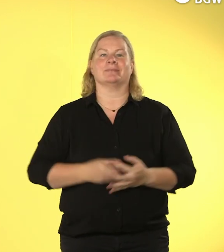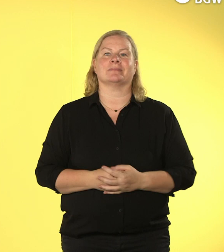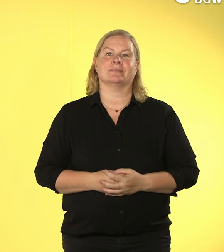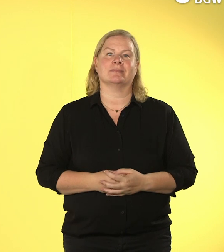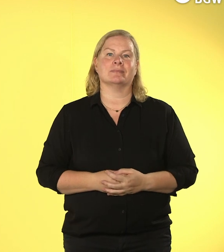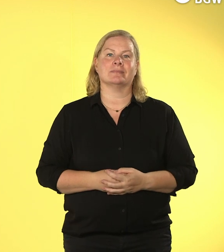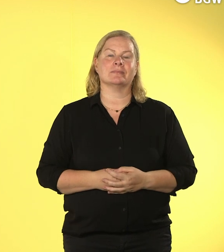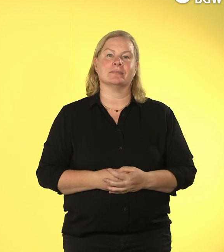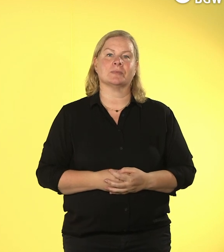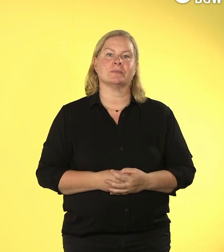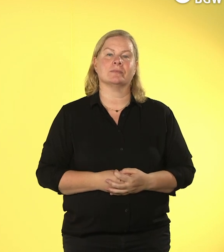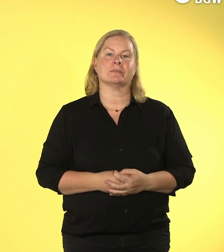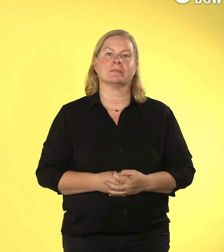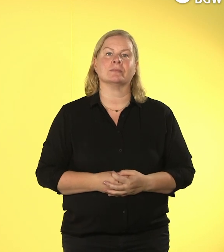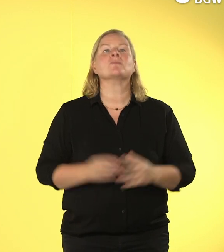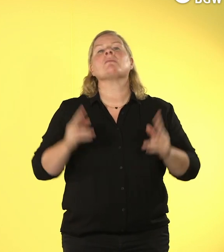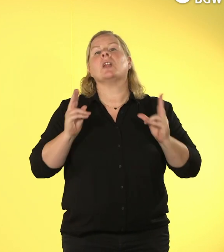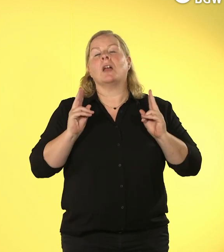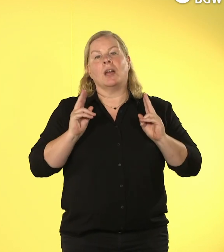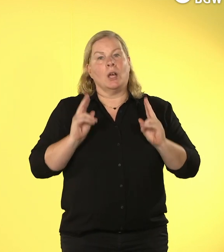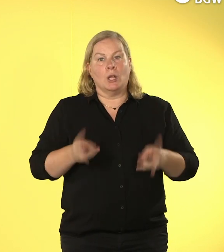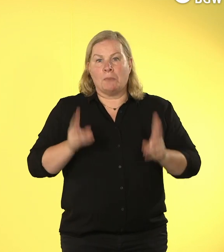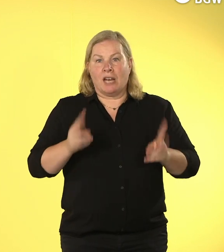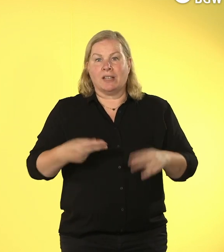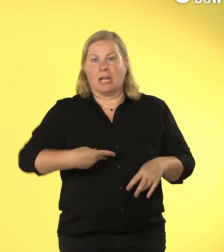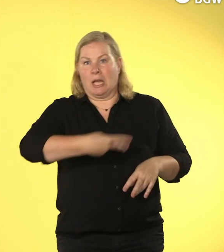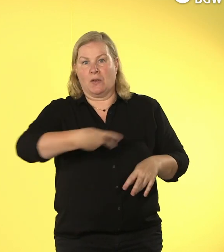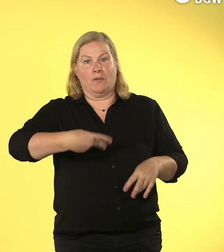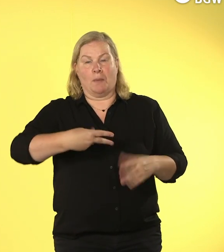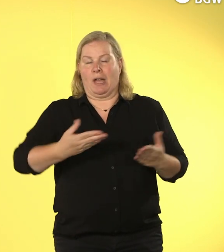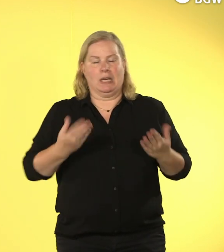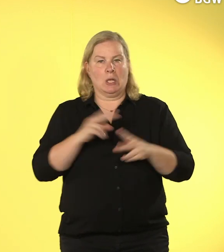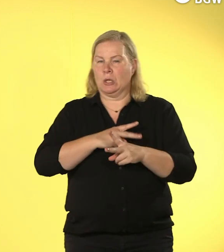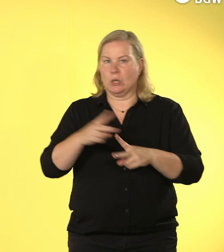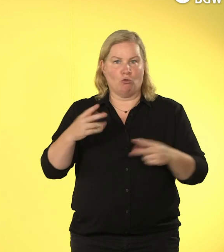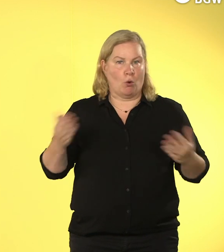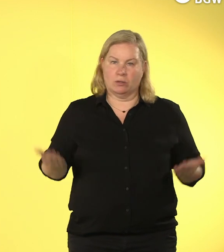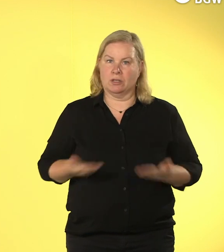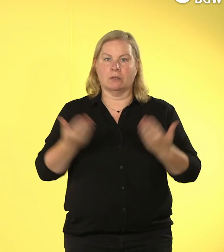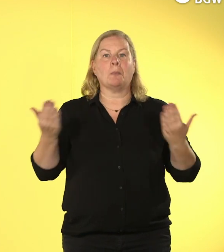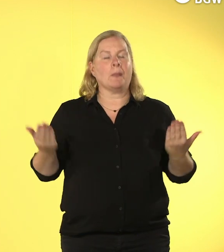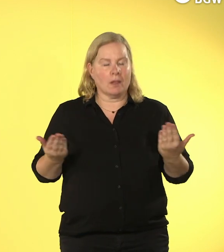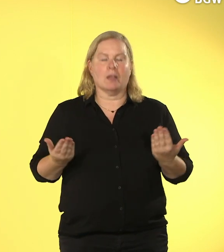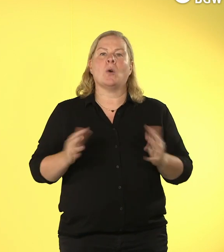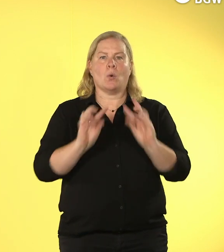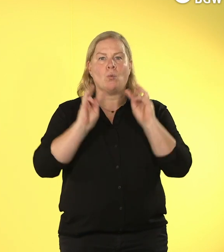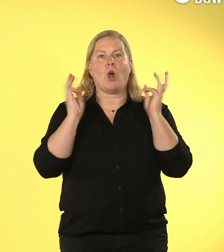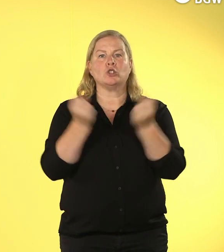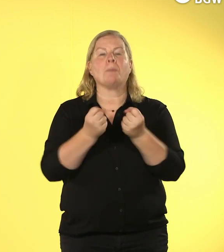Normalerweise sind wir es gewohnt, Präsenz-Workshops zu veranstalten.